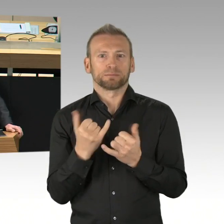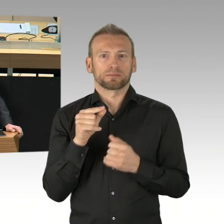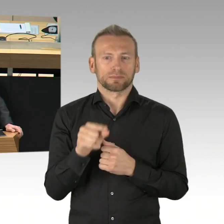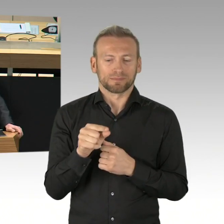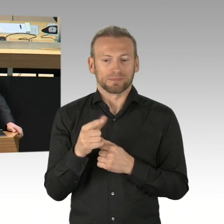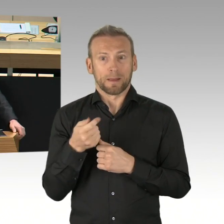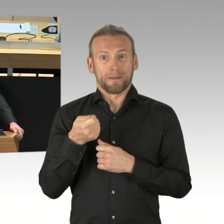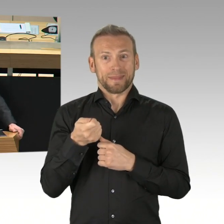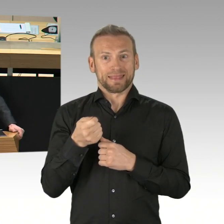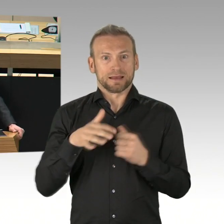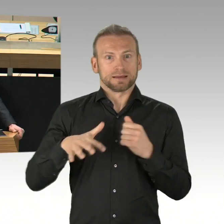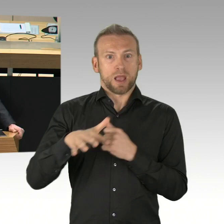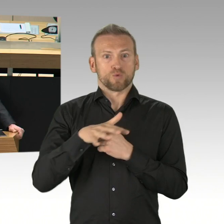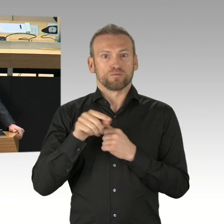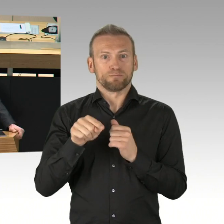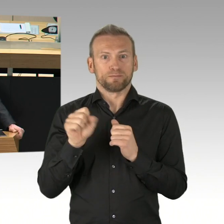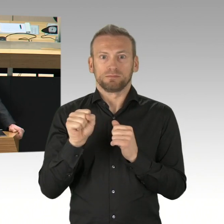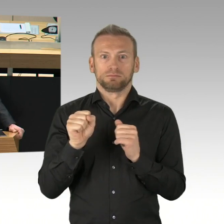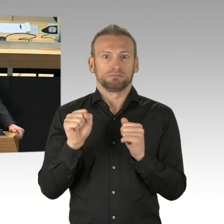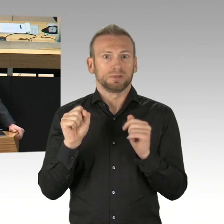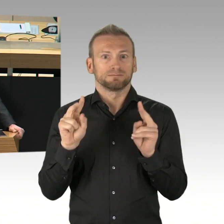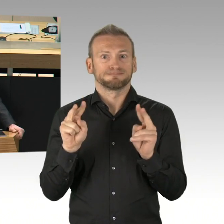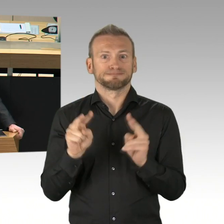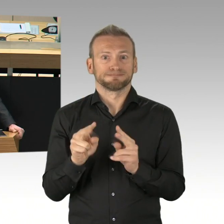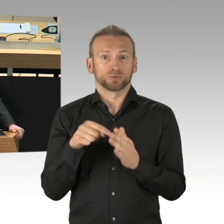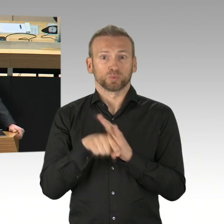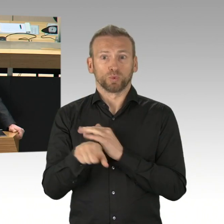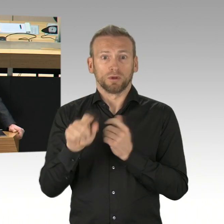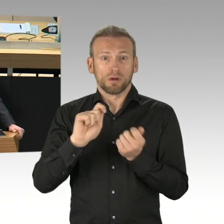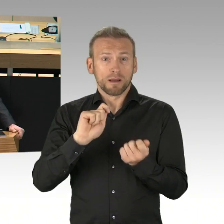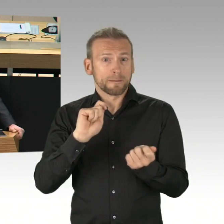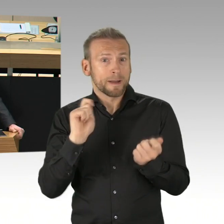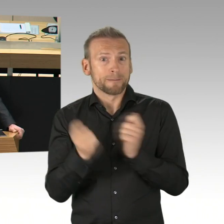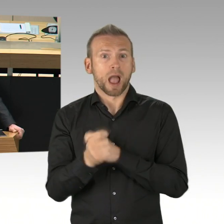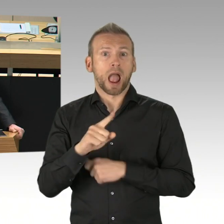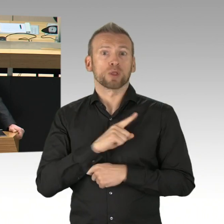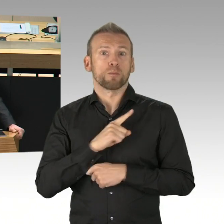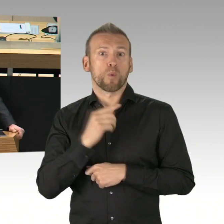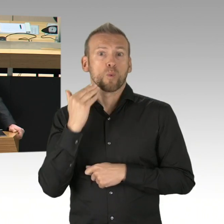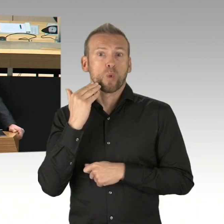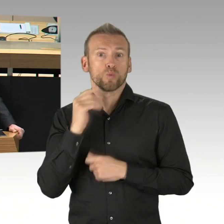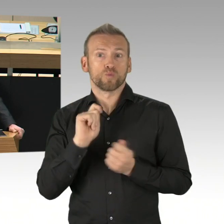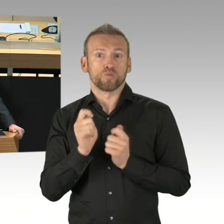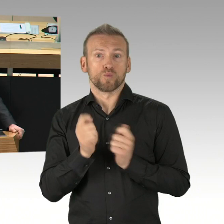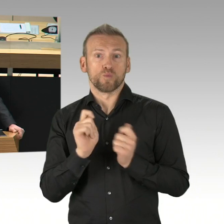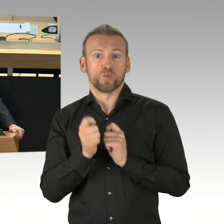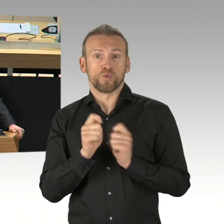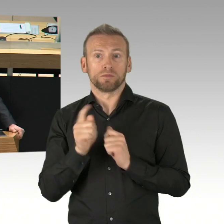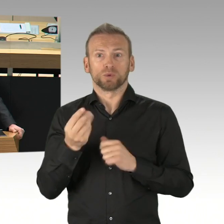und nicht in die Miete fließen muss, dann stärkt das auch die Kaufkraft in dieser Stadt.